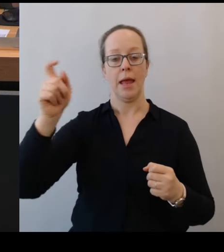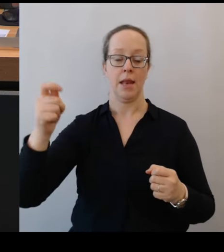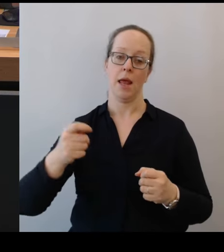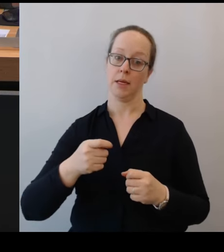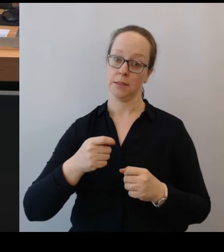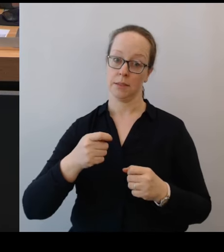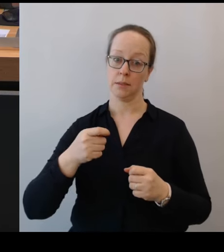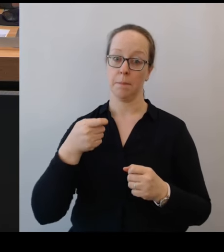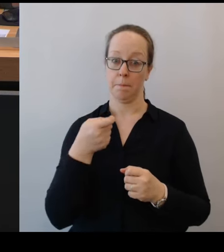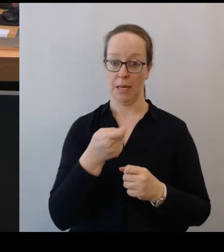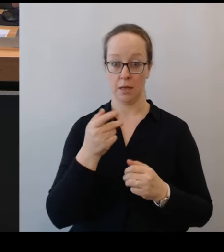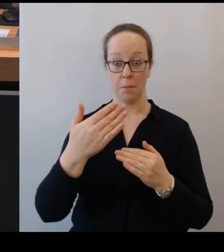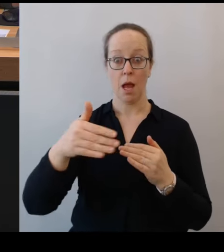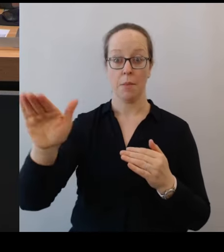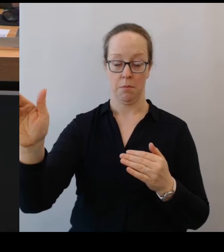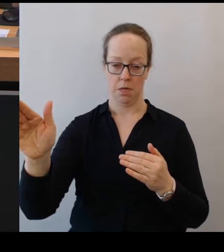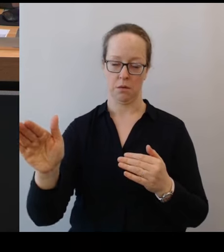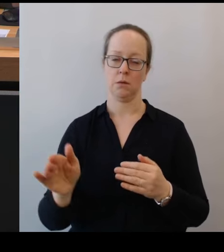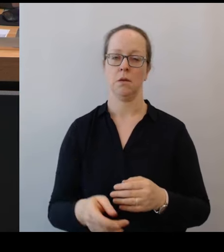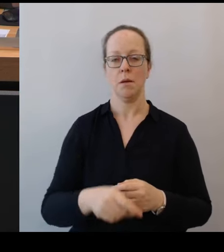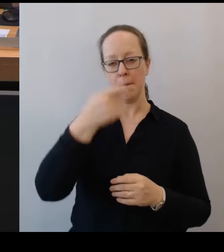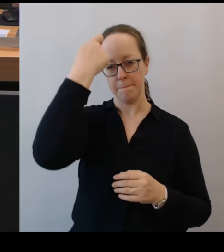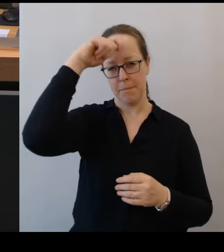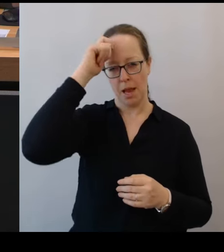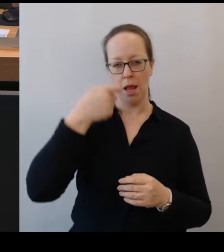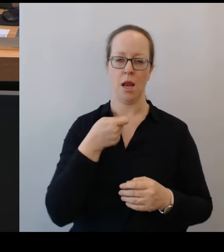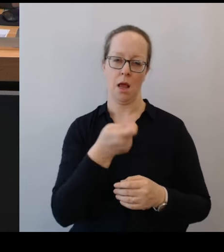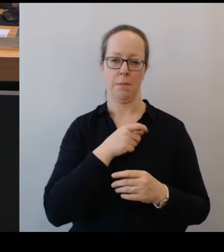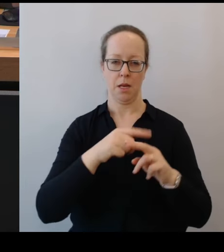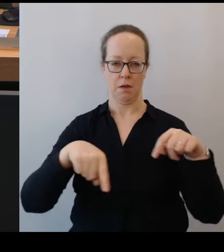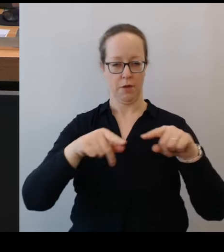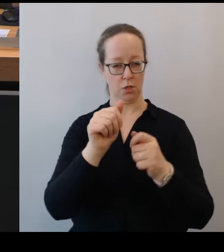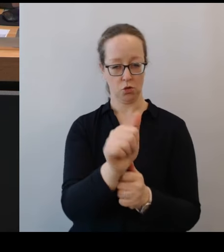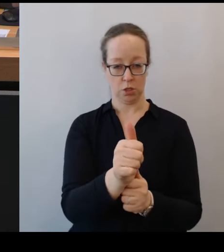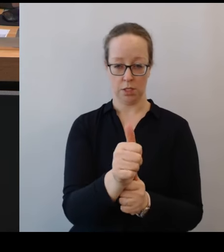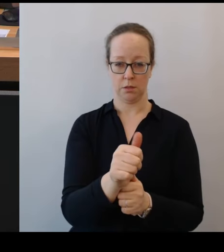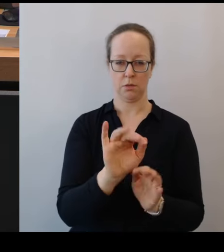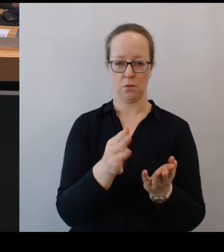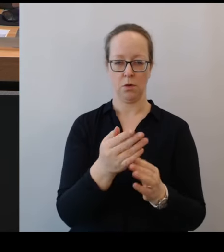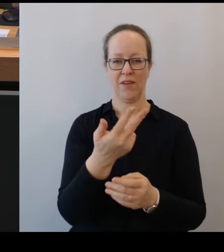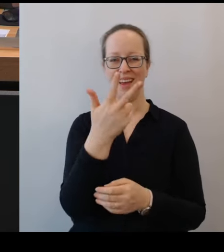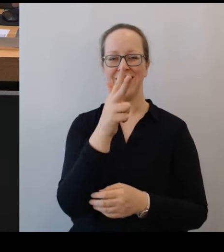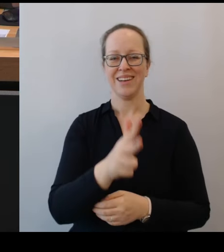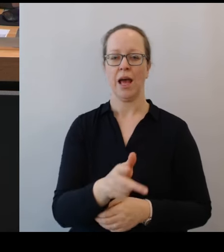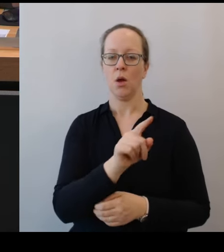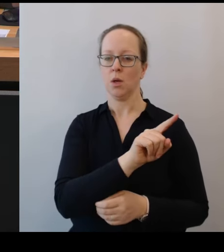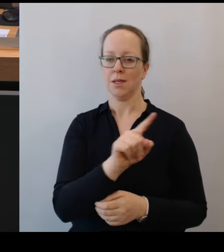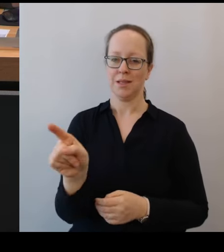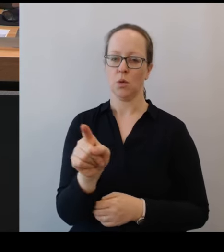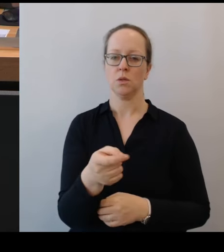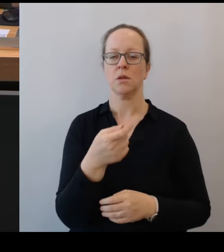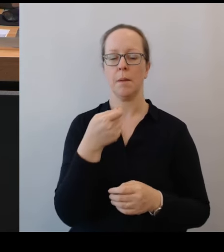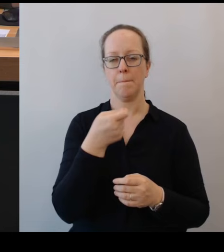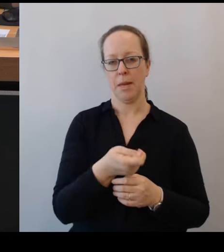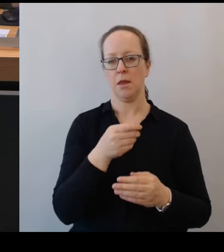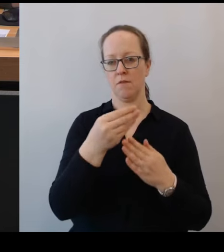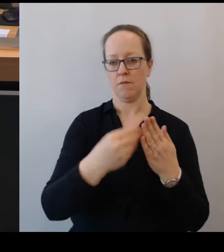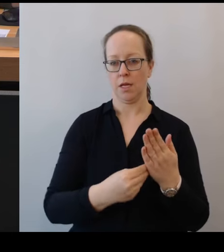aktuell rund 300.000 Mietverträge mit Indexmieten und die Tendenz ist klar steigend. Also 2022 wurden 70 % aller neuen Mietverträge mit